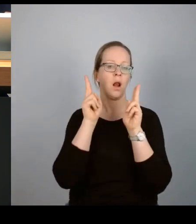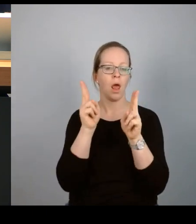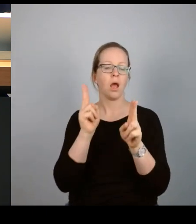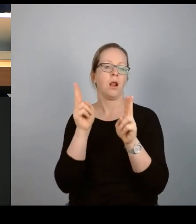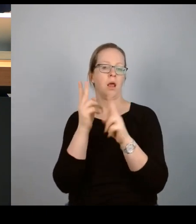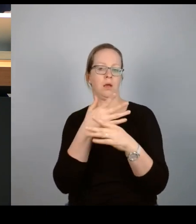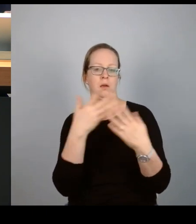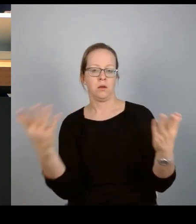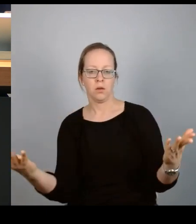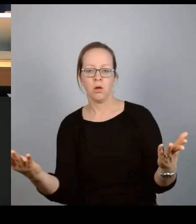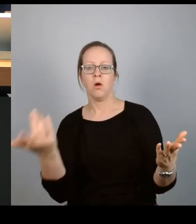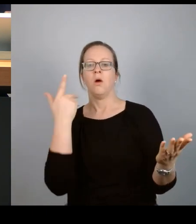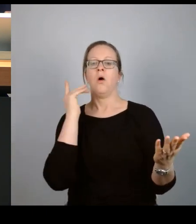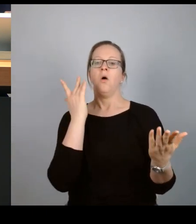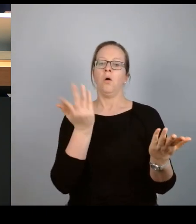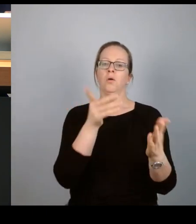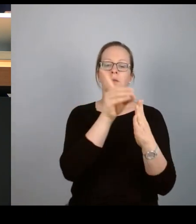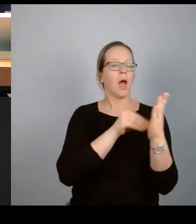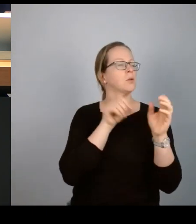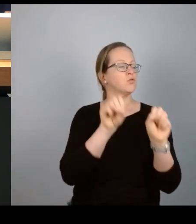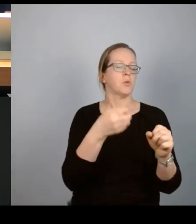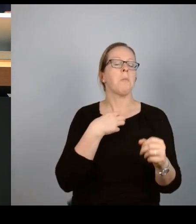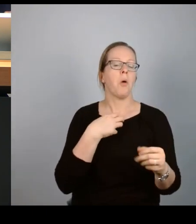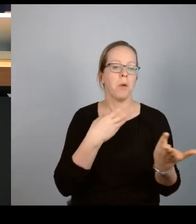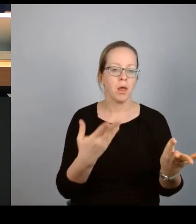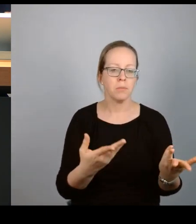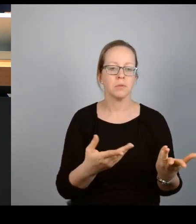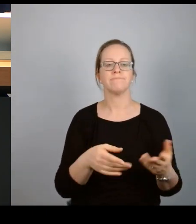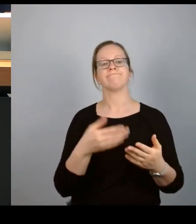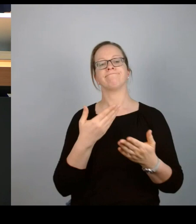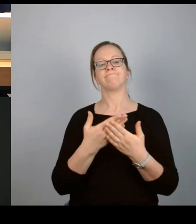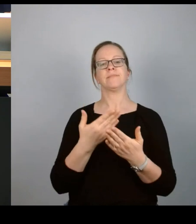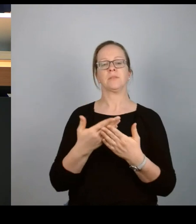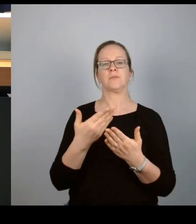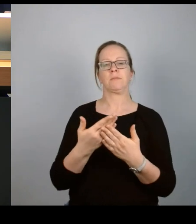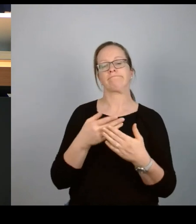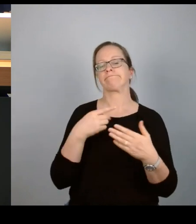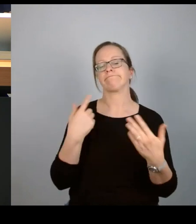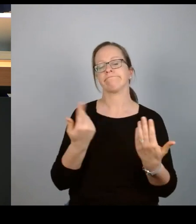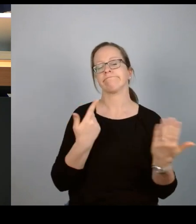Denn Datenschutz schützt entgegen seines eigenen Namens eigentlich gar nicht Daten, weil Verkehrsdaten,